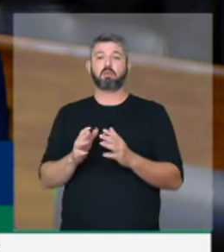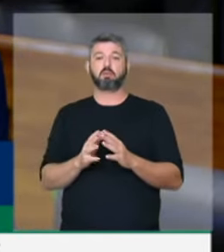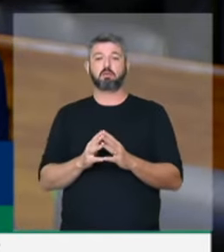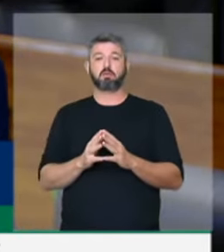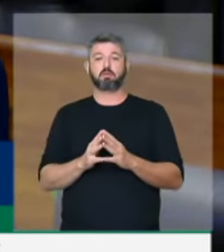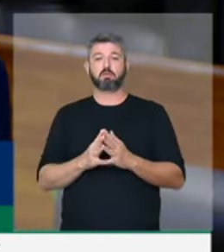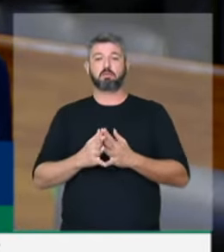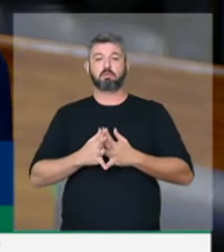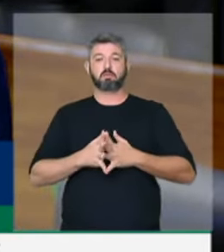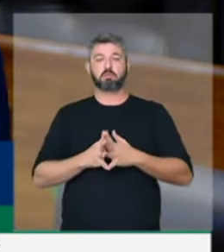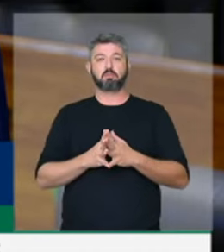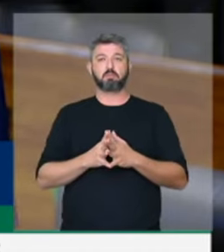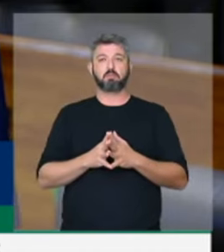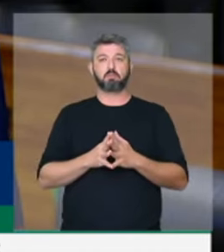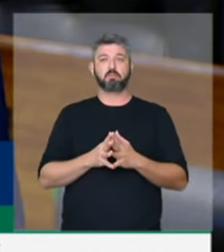CLÍNICOS PARA TRATAR PESSOAS COM COVID-19. PORTANTO O MDB